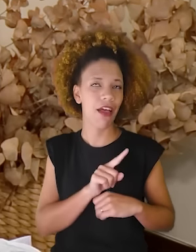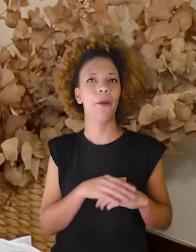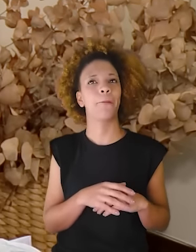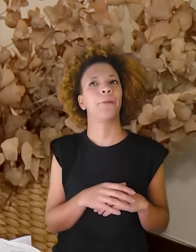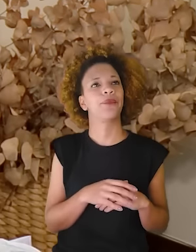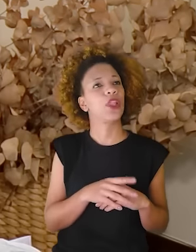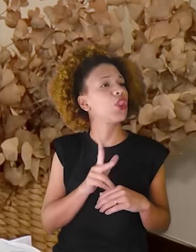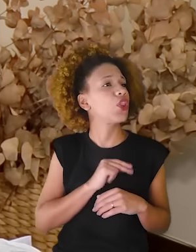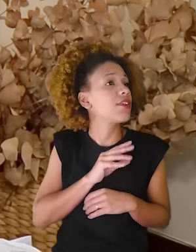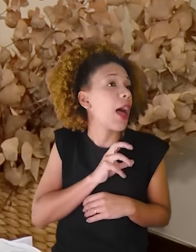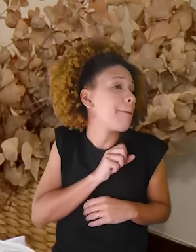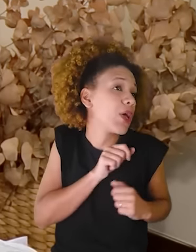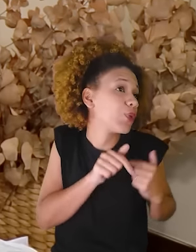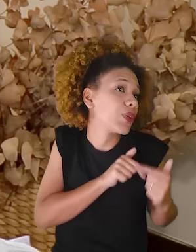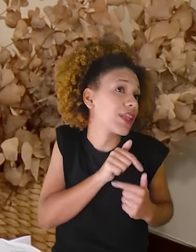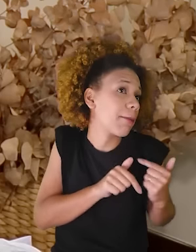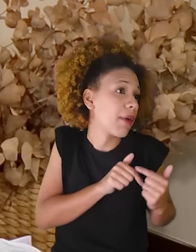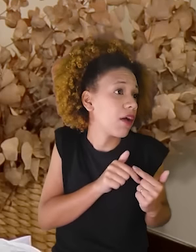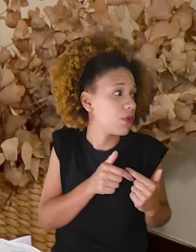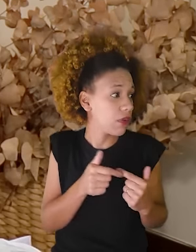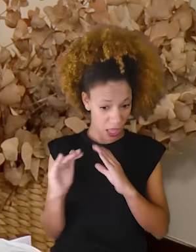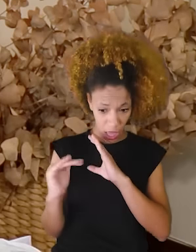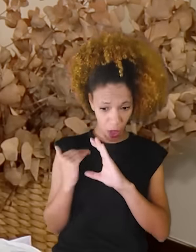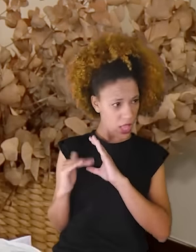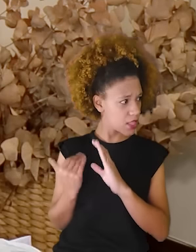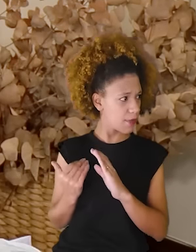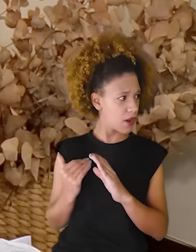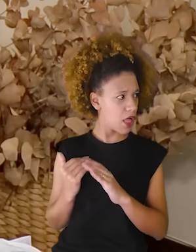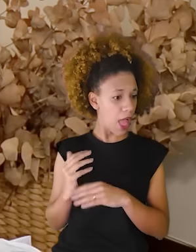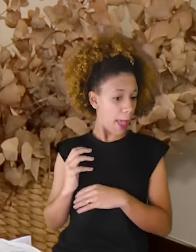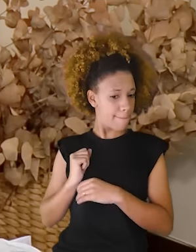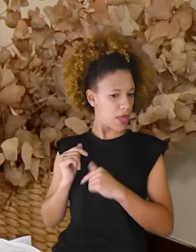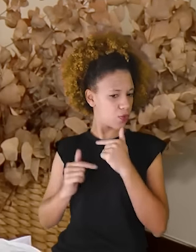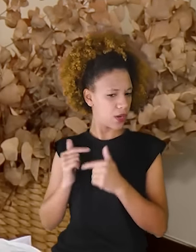assim adorei o seu trabalho eu recebo [ __ ] se eu recebo adorei o seu trabalho mas será que não